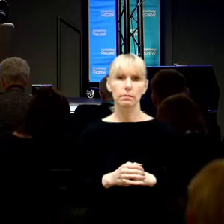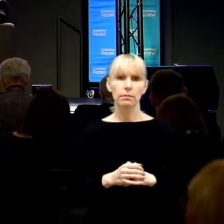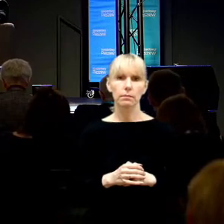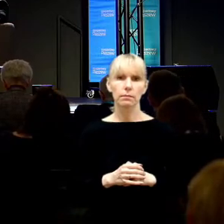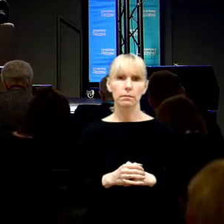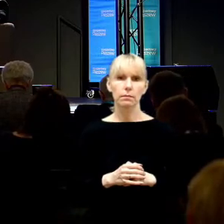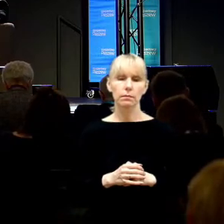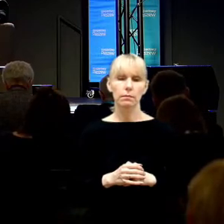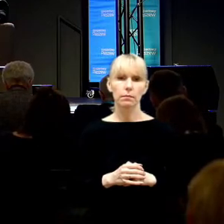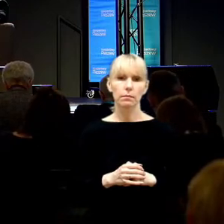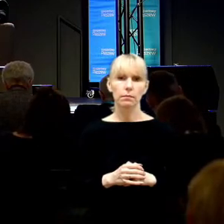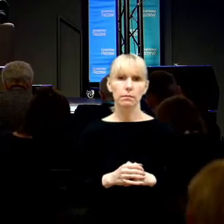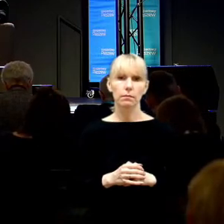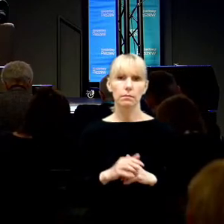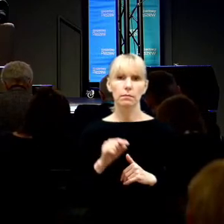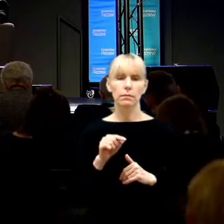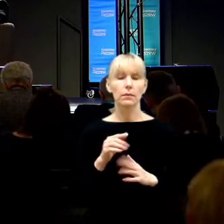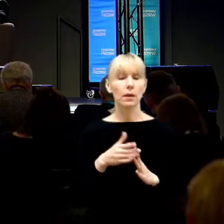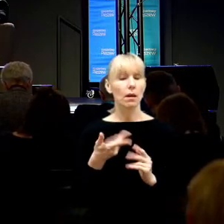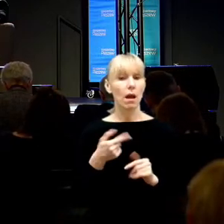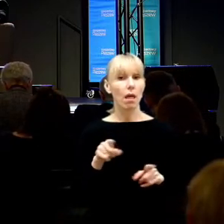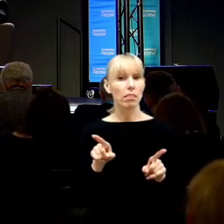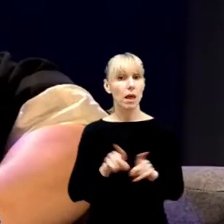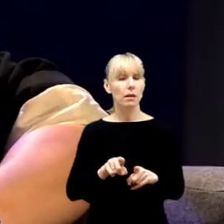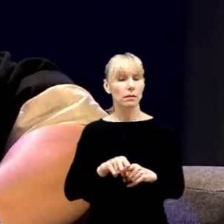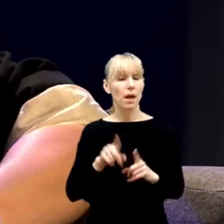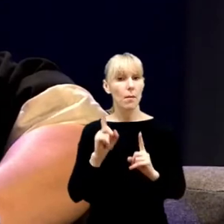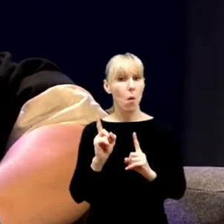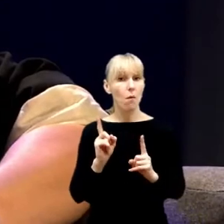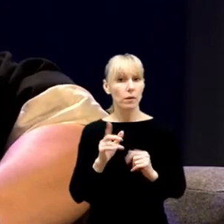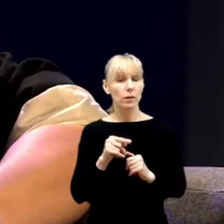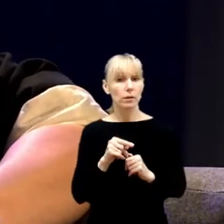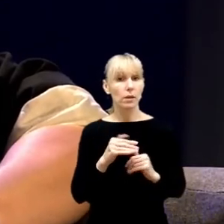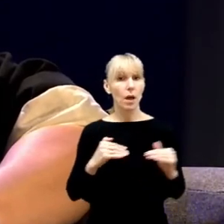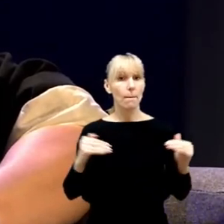ja też uważam, że bardzo dobrze się porównuje mieszkanie do autobusu.